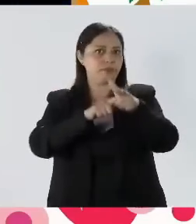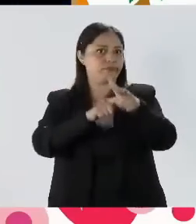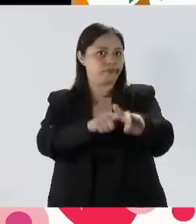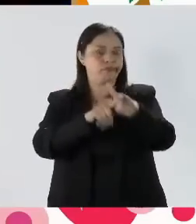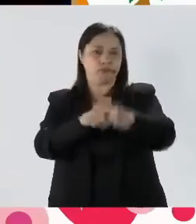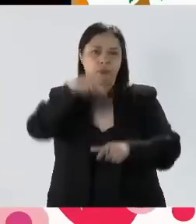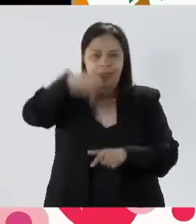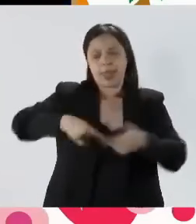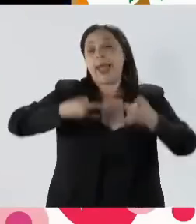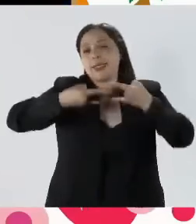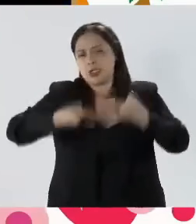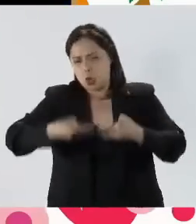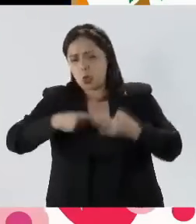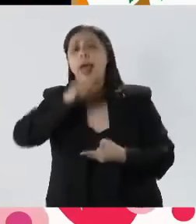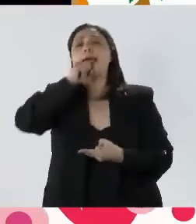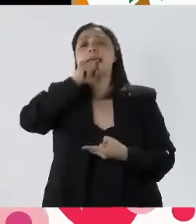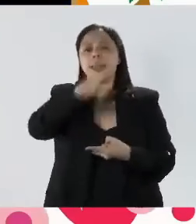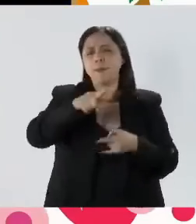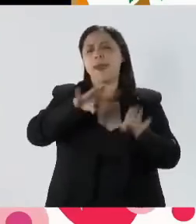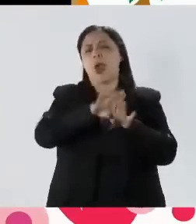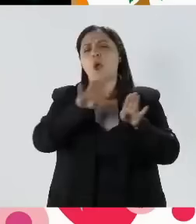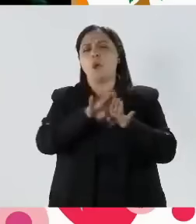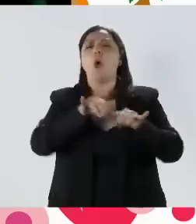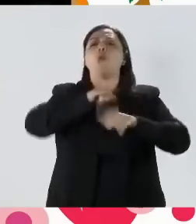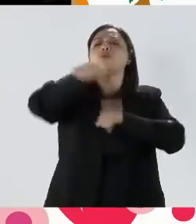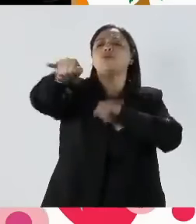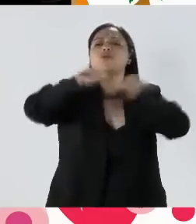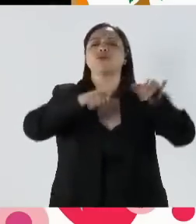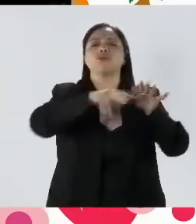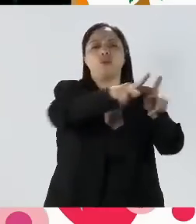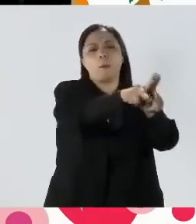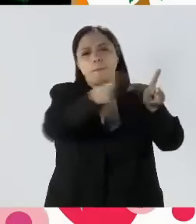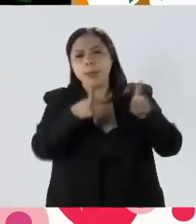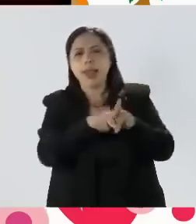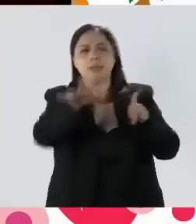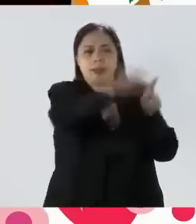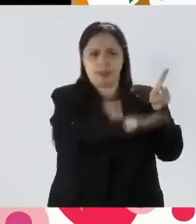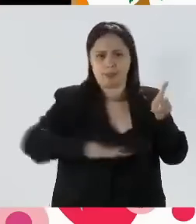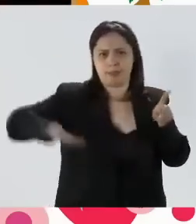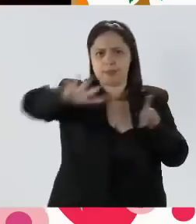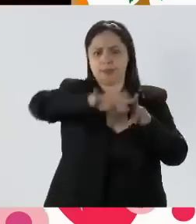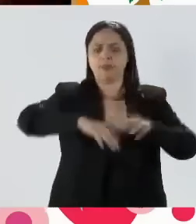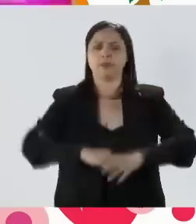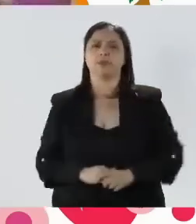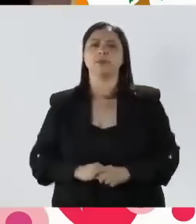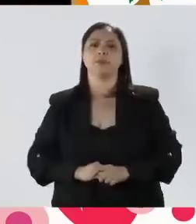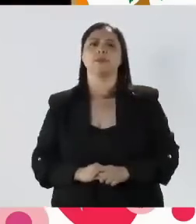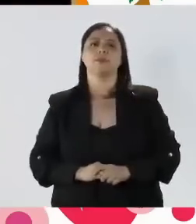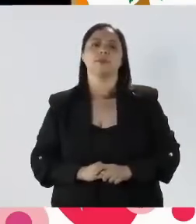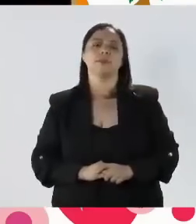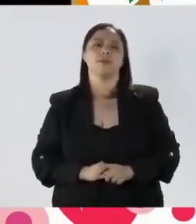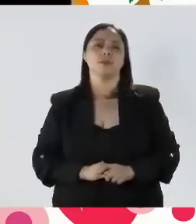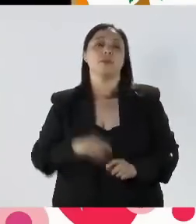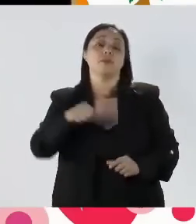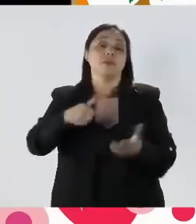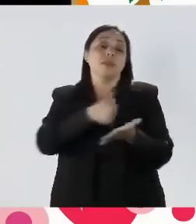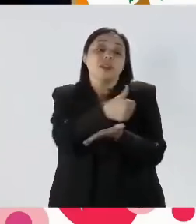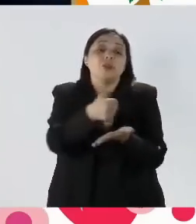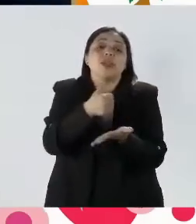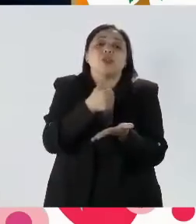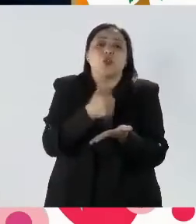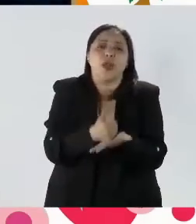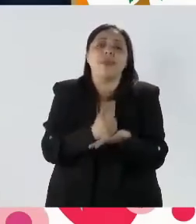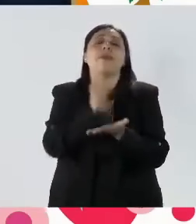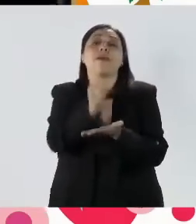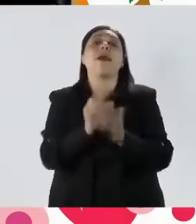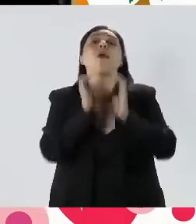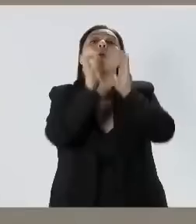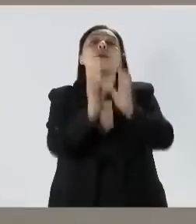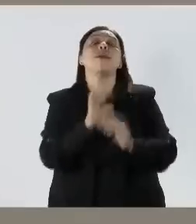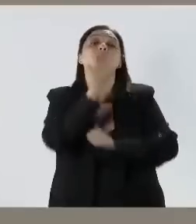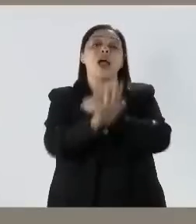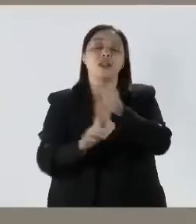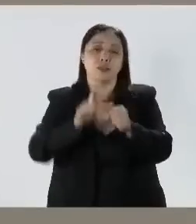y en todas las plazas públicas también somos una ciudad animalista que ve por los derechos